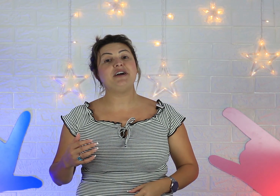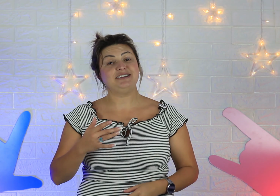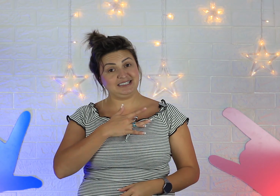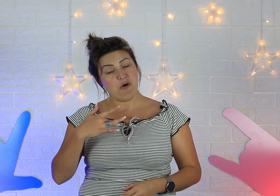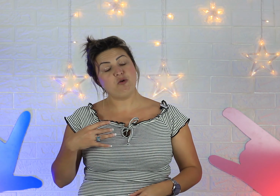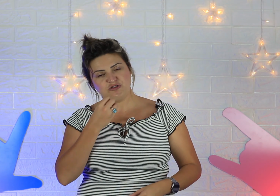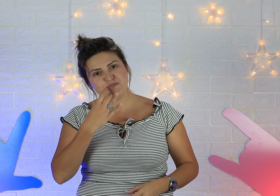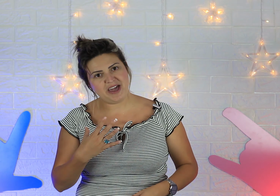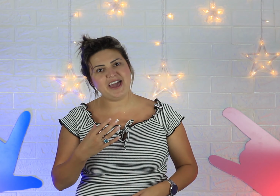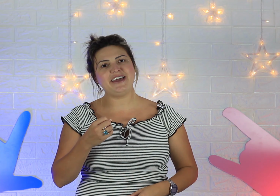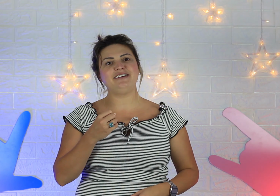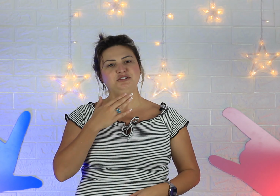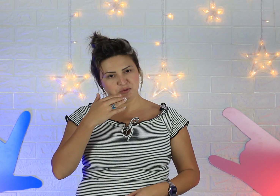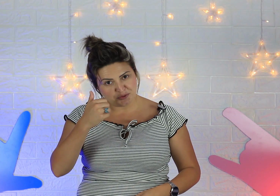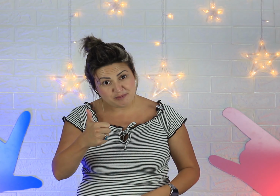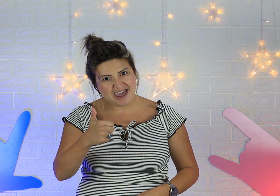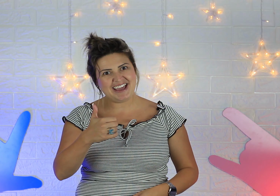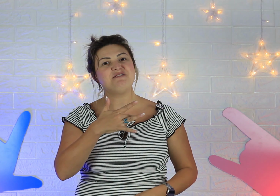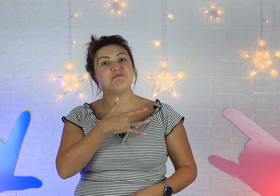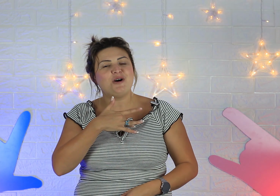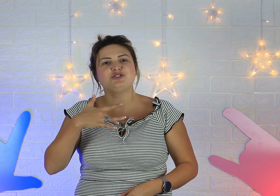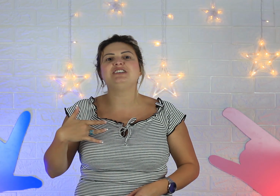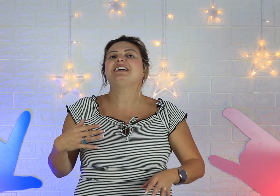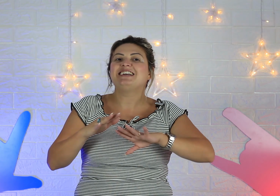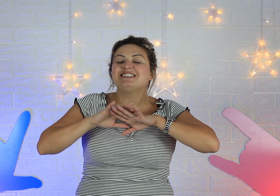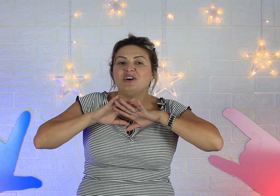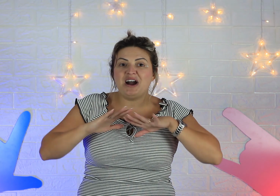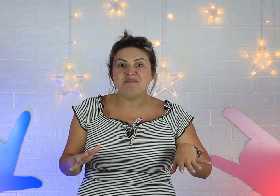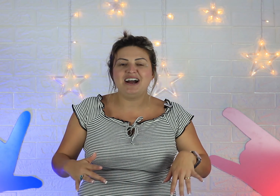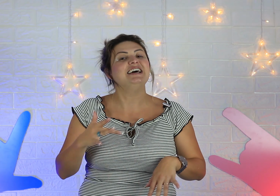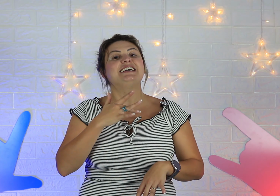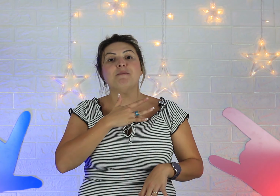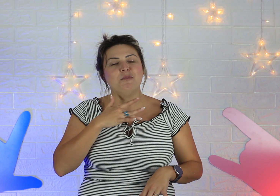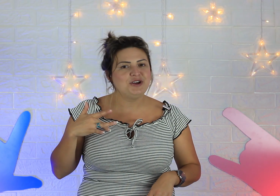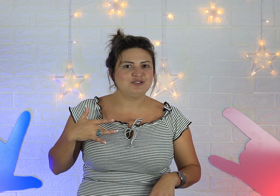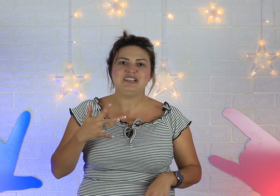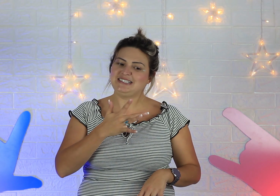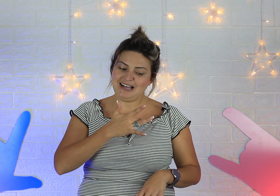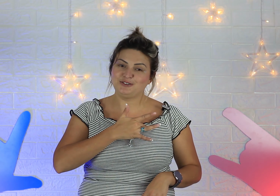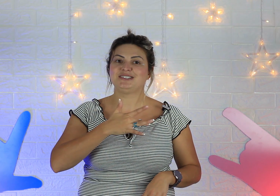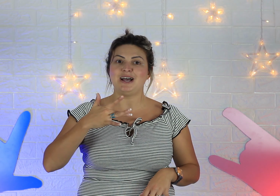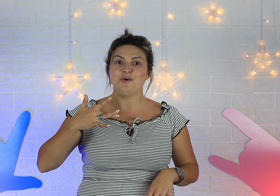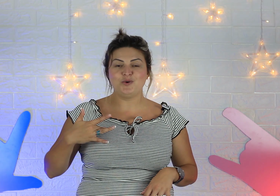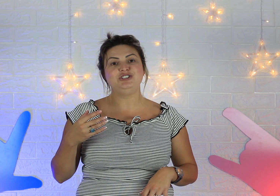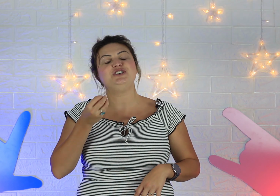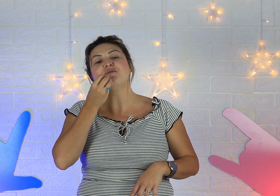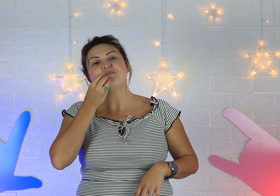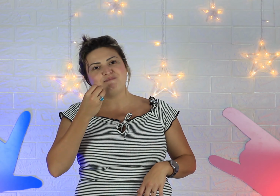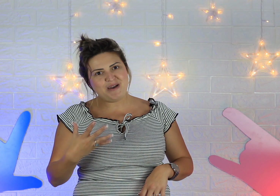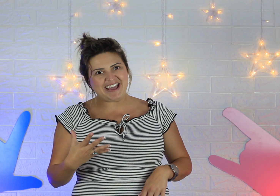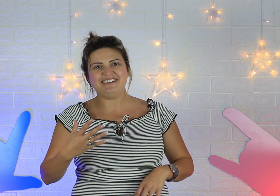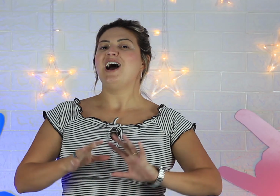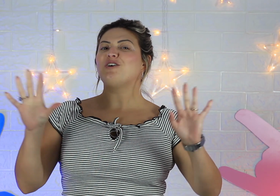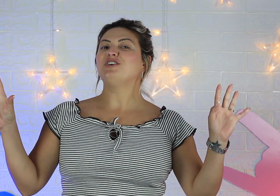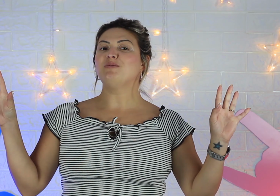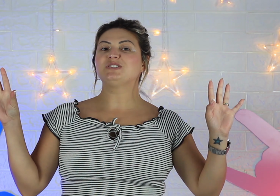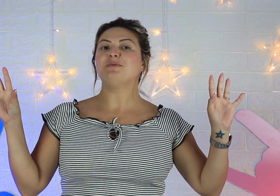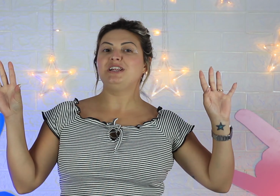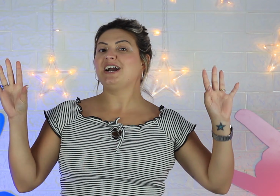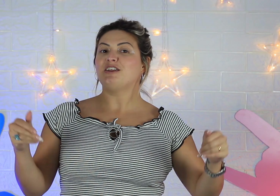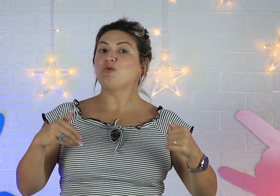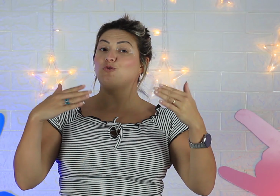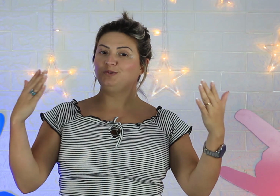ou é saúde bem Tudo bem pode utilizar que eles vão amar que é muito a saúde bem agora vamos aplicar